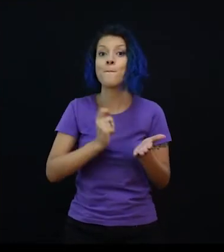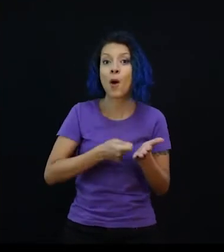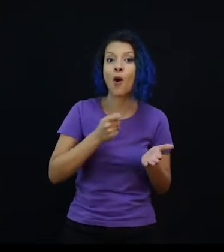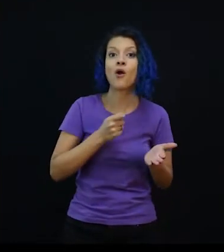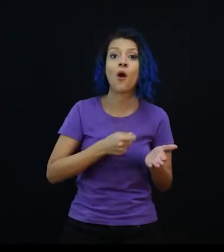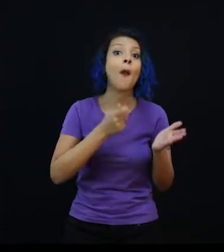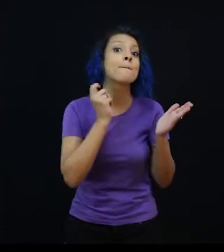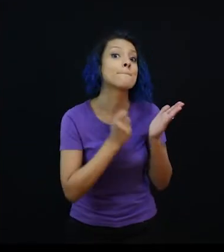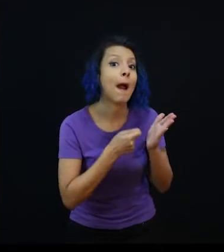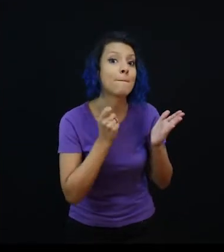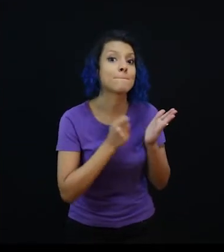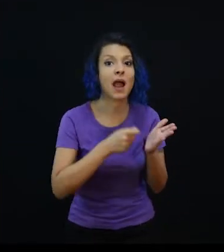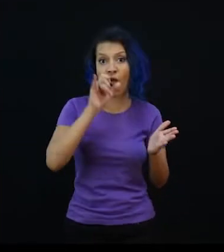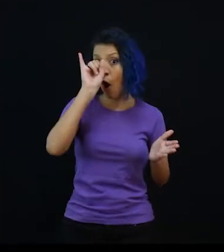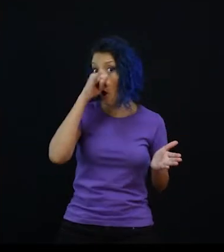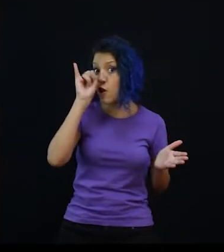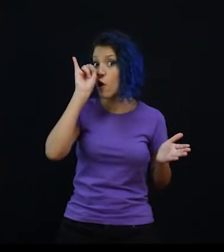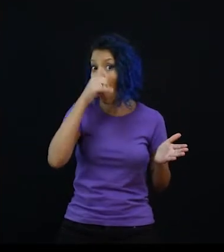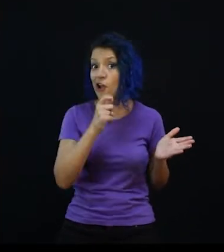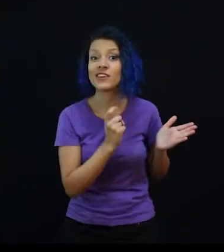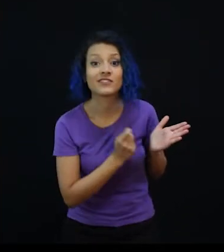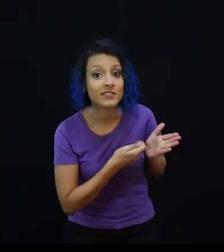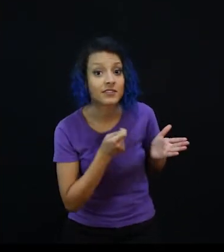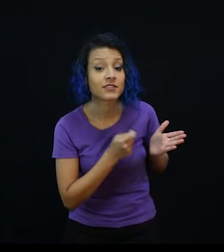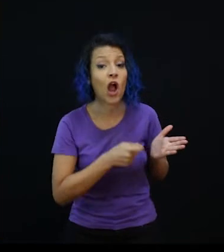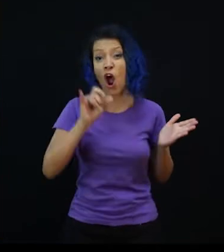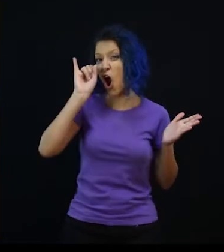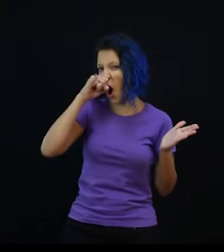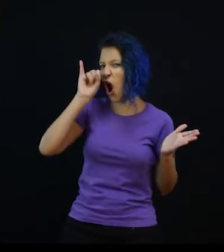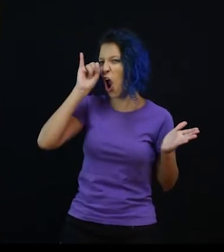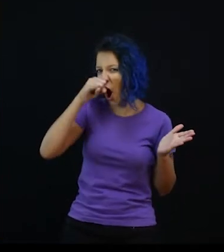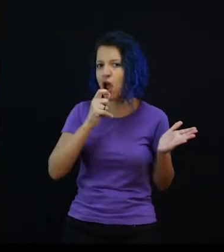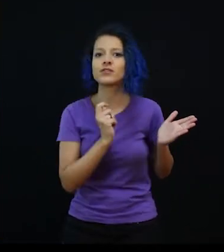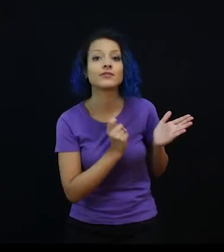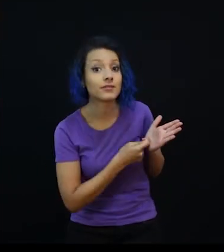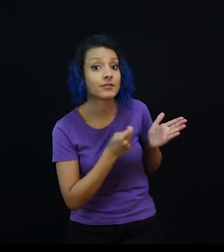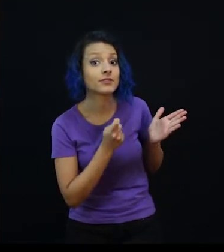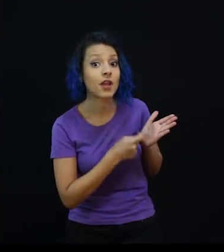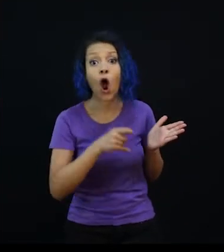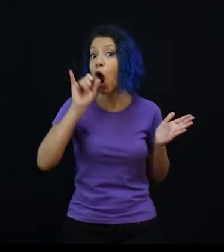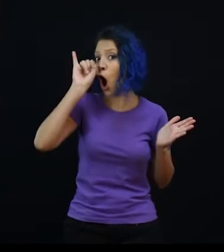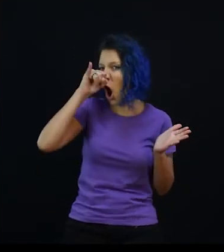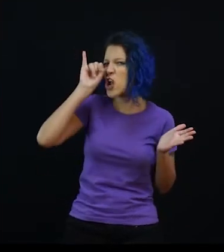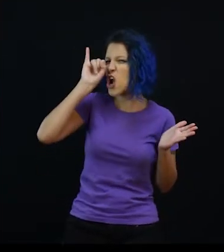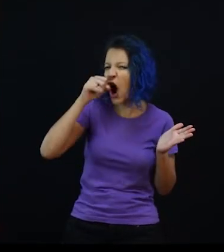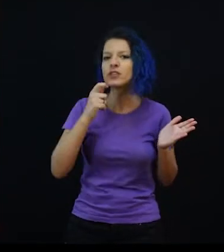Oin oin